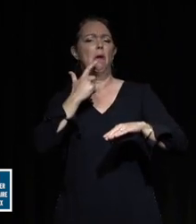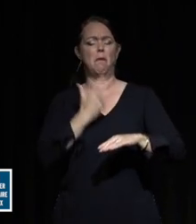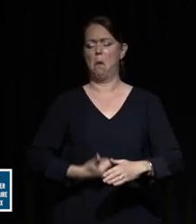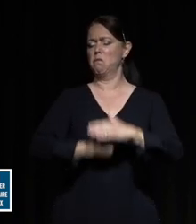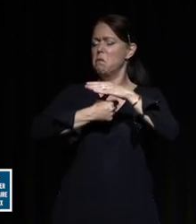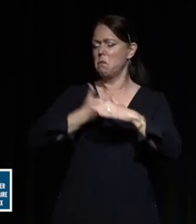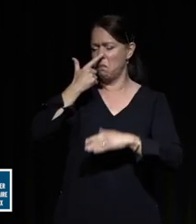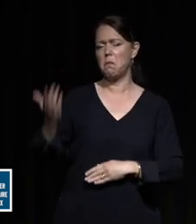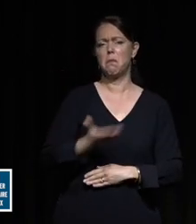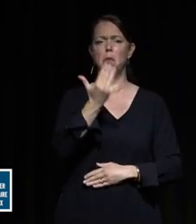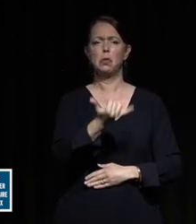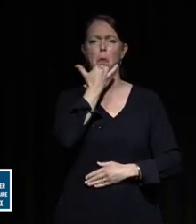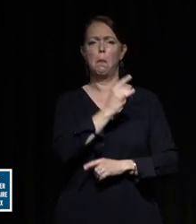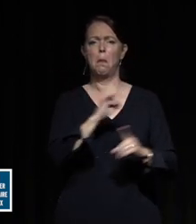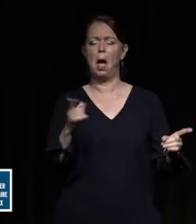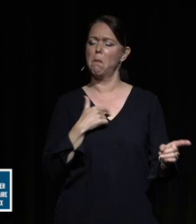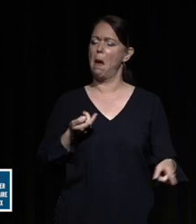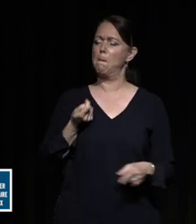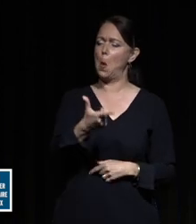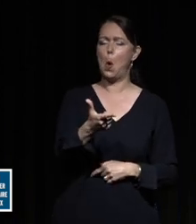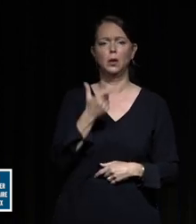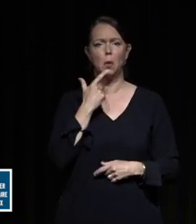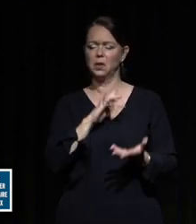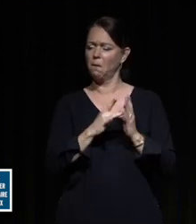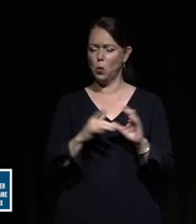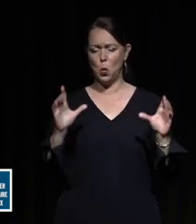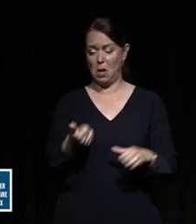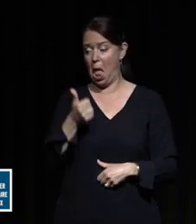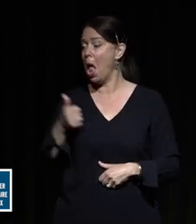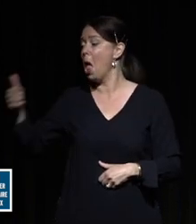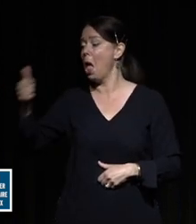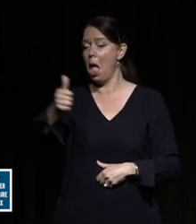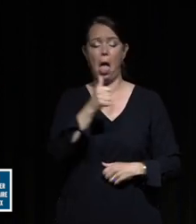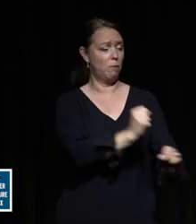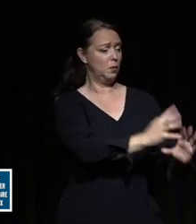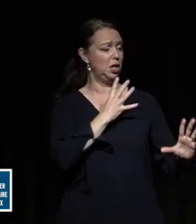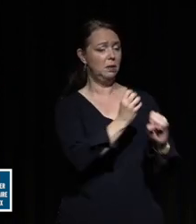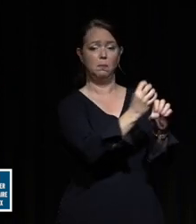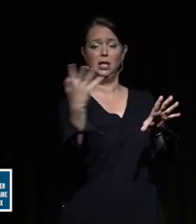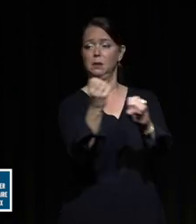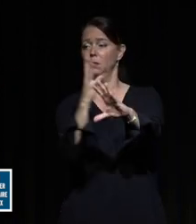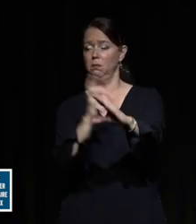mais il y en aura pas beaucoup il faudra tous venir nous voir que dans les régions pour ça à